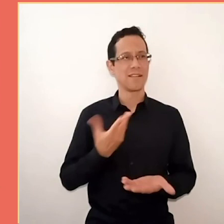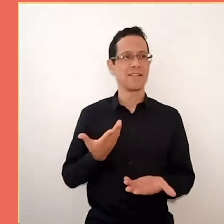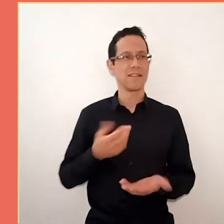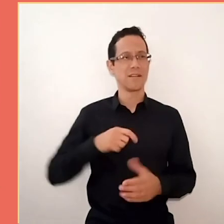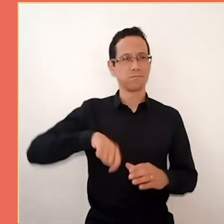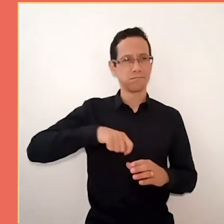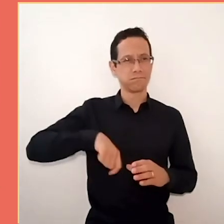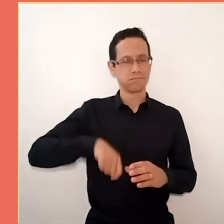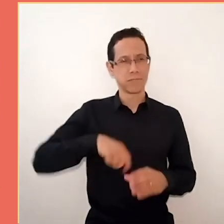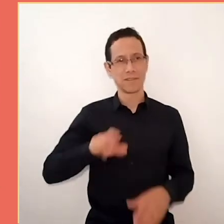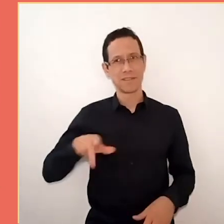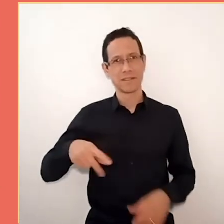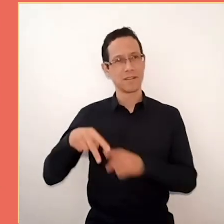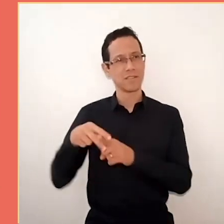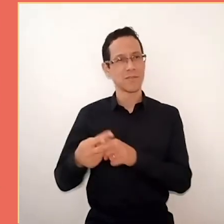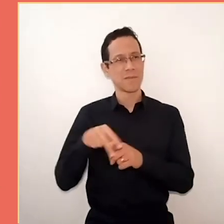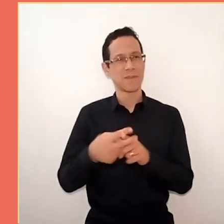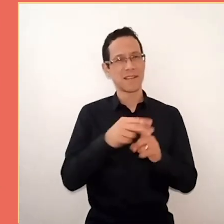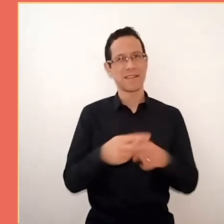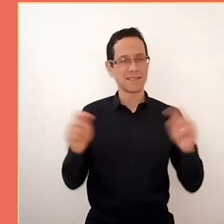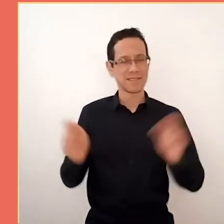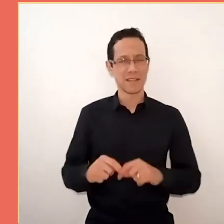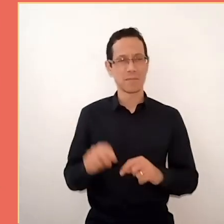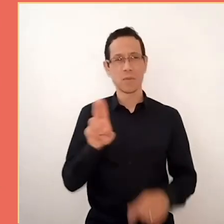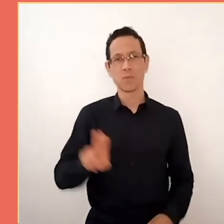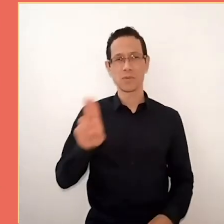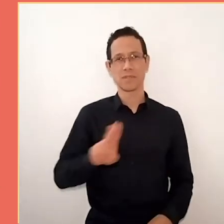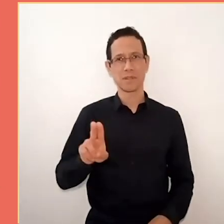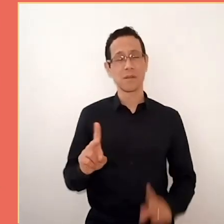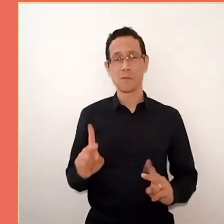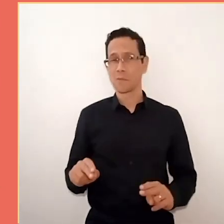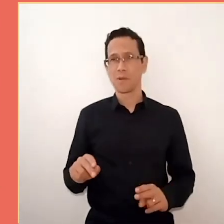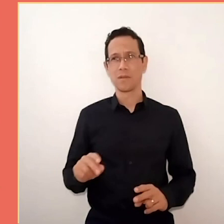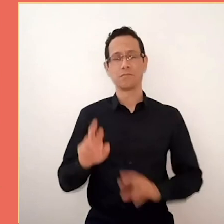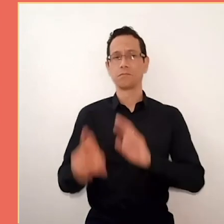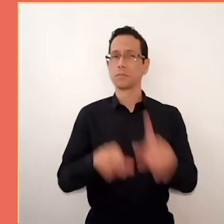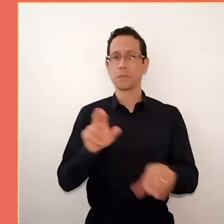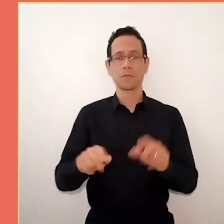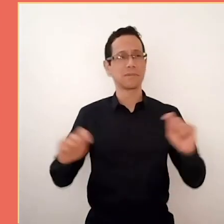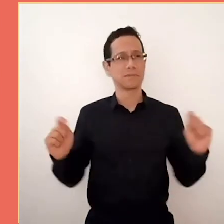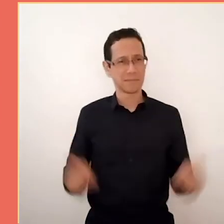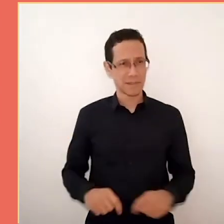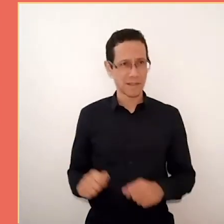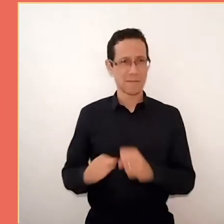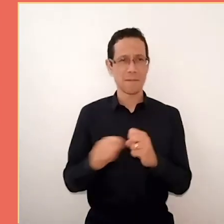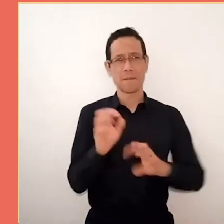na educação através da tecnologia, tecnologia sendo usada como instrumento também.